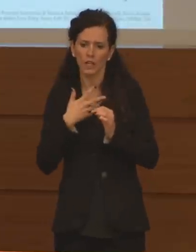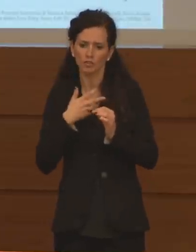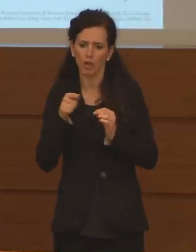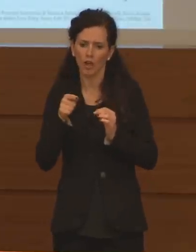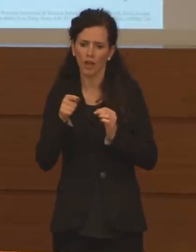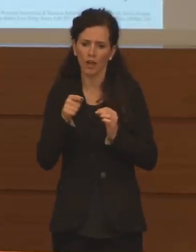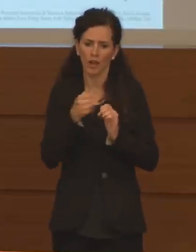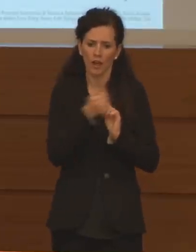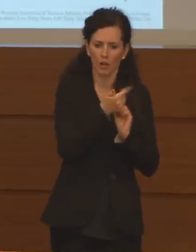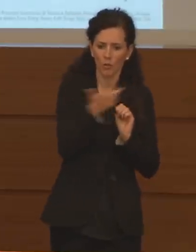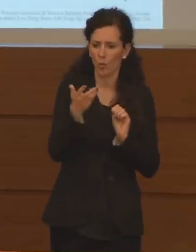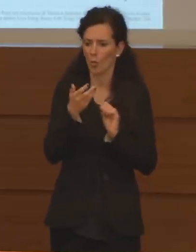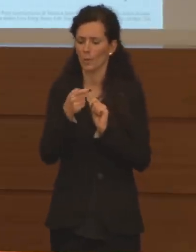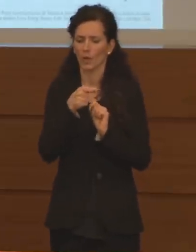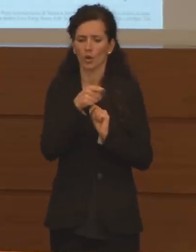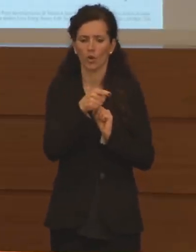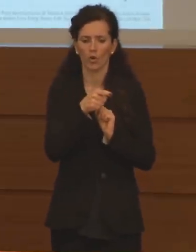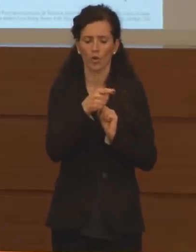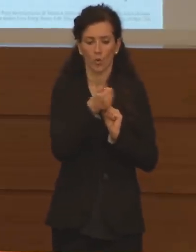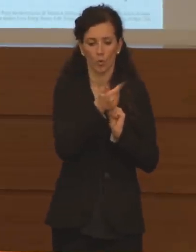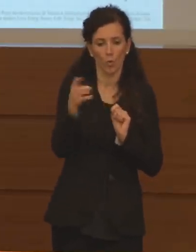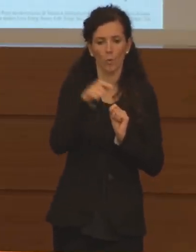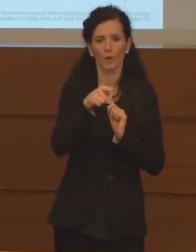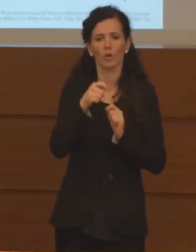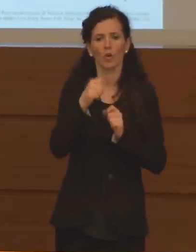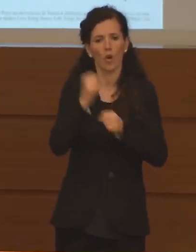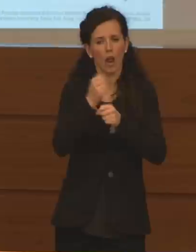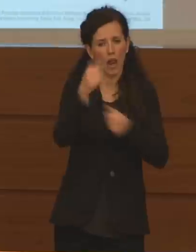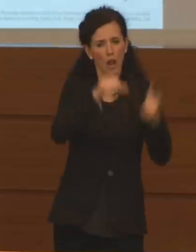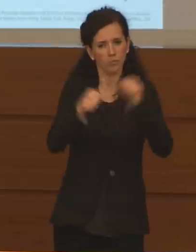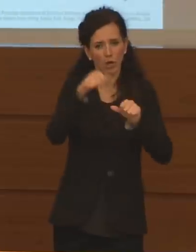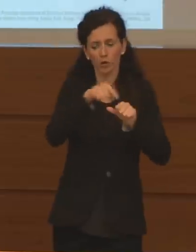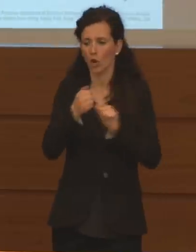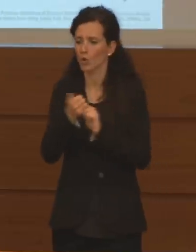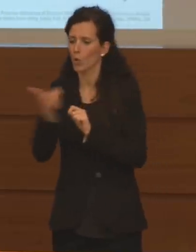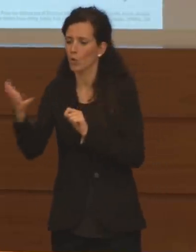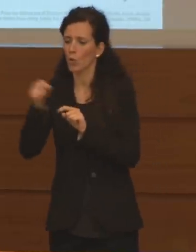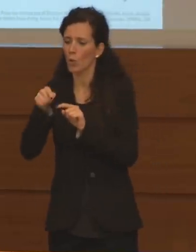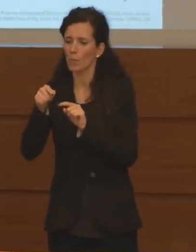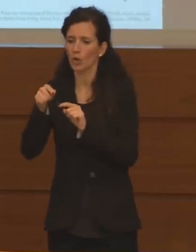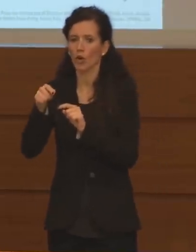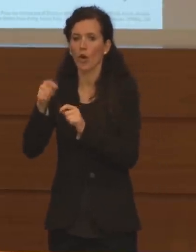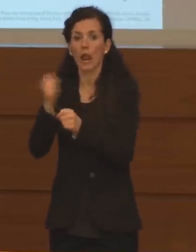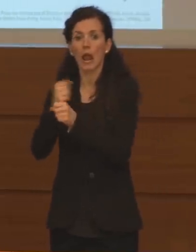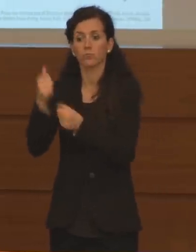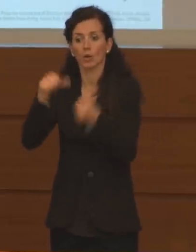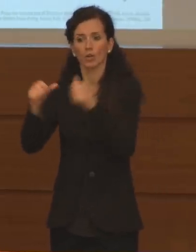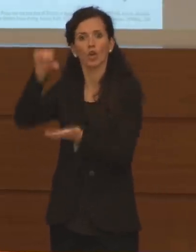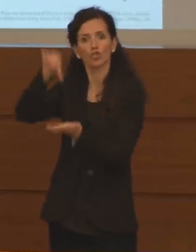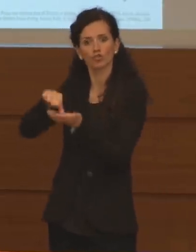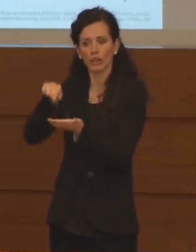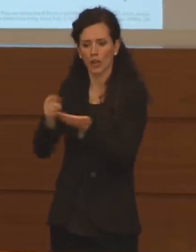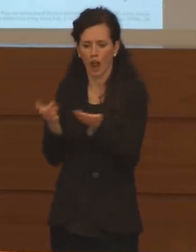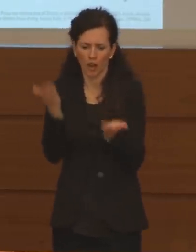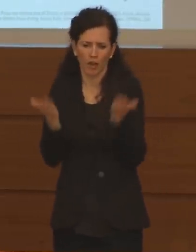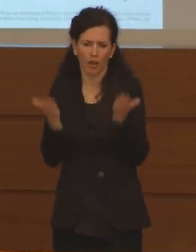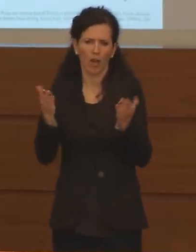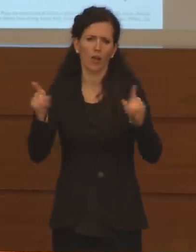il dato dei laboratori periferici e quello centrale. Quindi prima o poi forse cambieremo questa procedura.